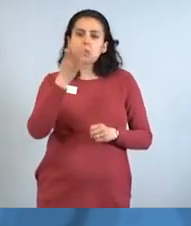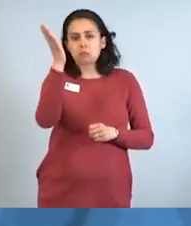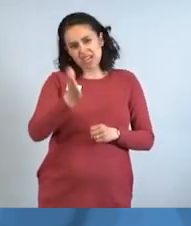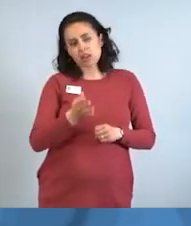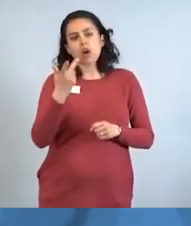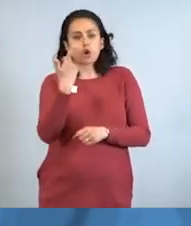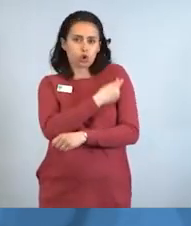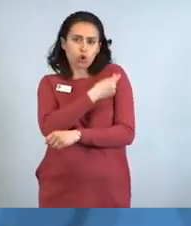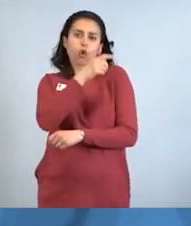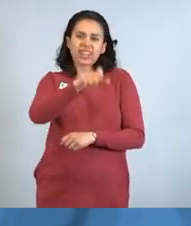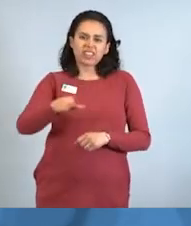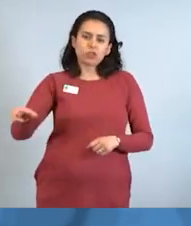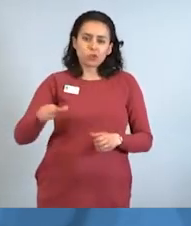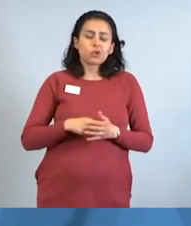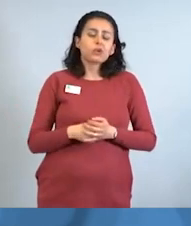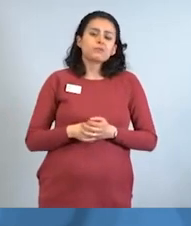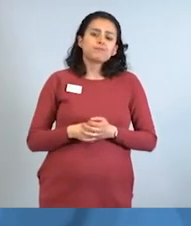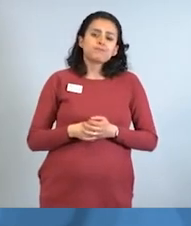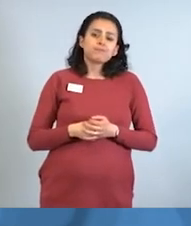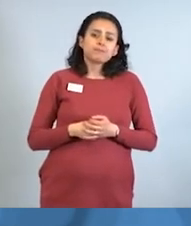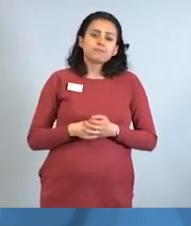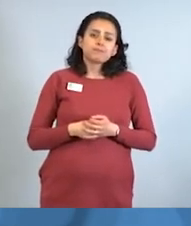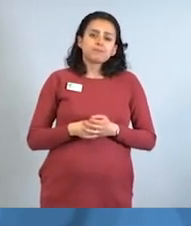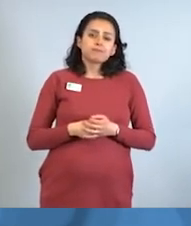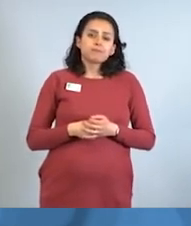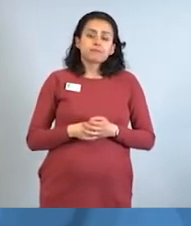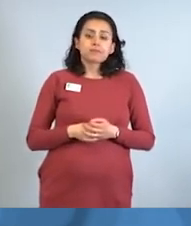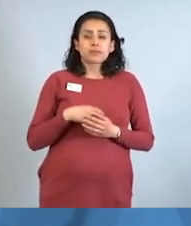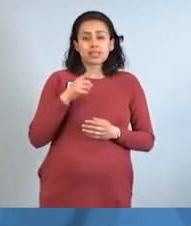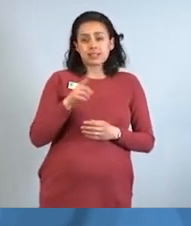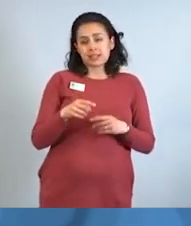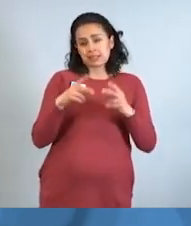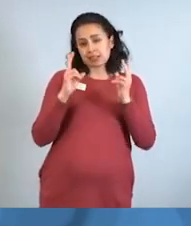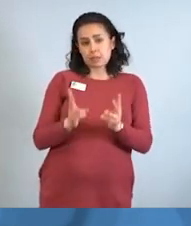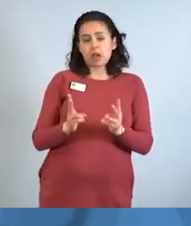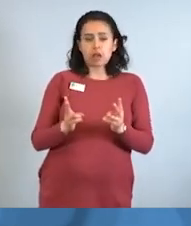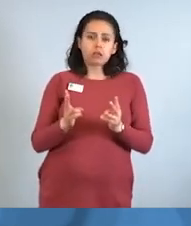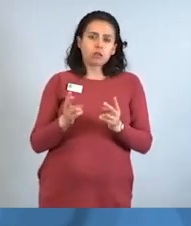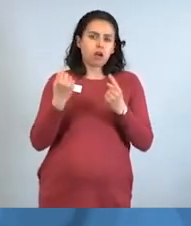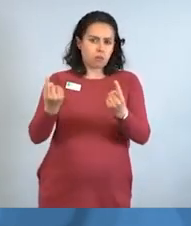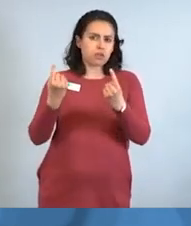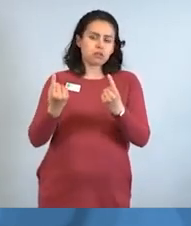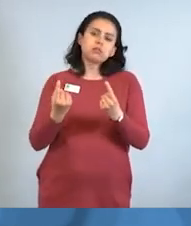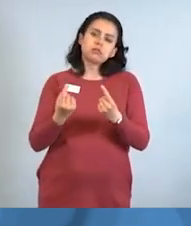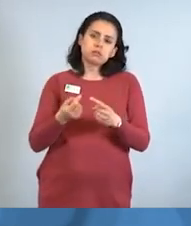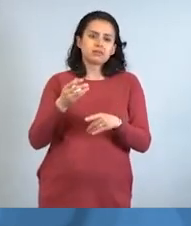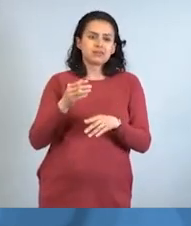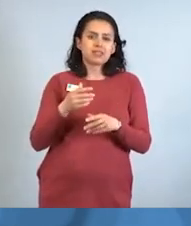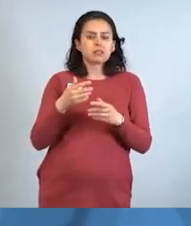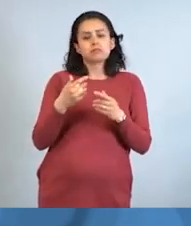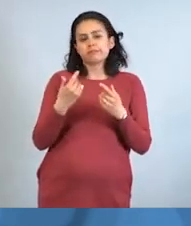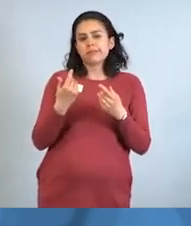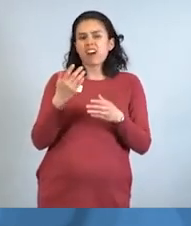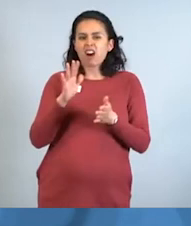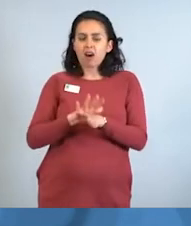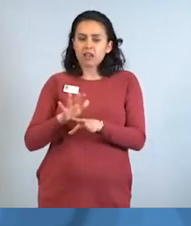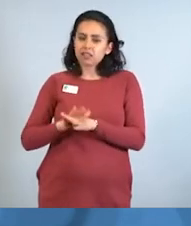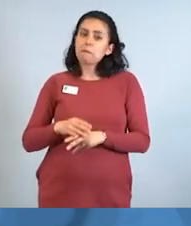Samanlainen harvinainen allerginen haitta on molemmilla, sekä Modernan että BioNTech-Pfizerin rokotteella.